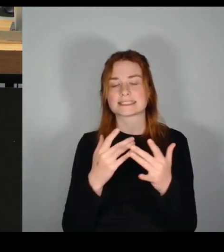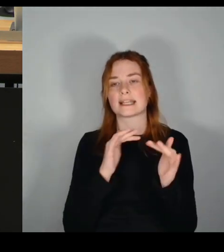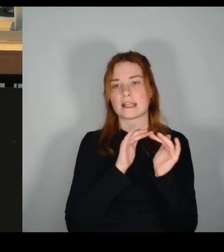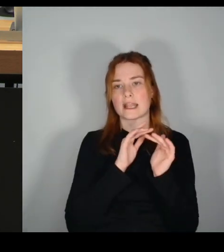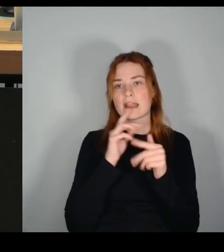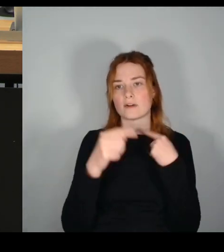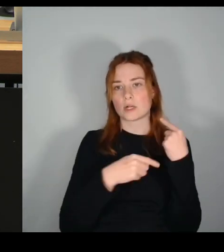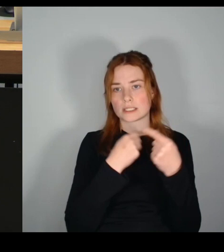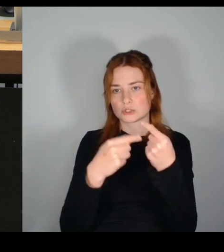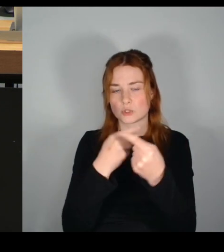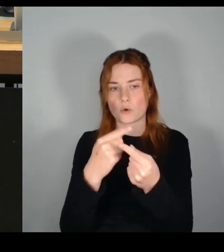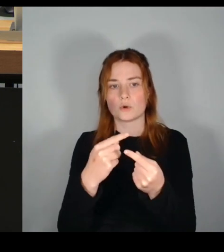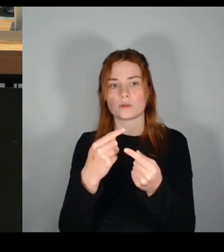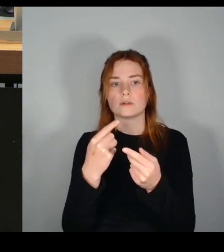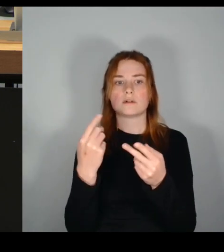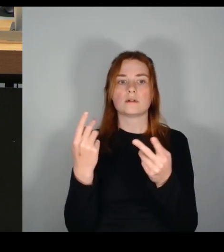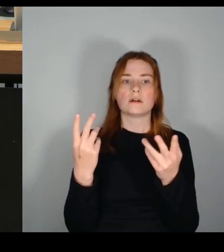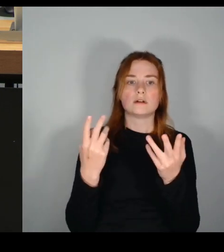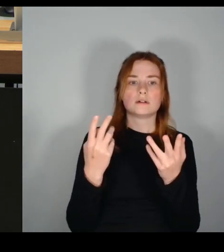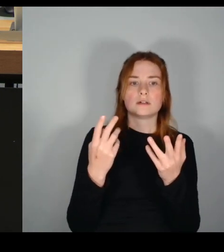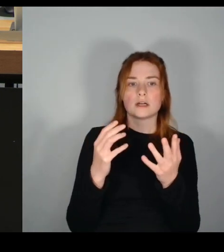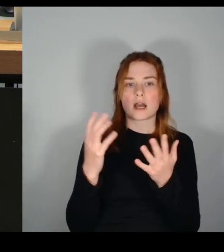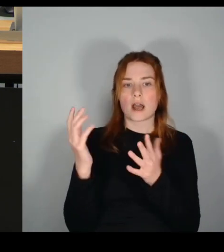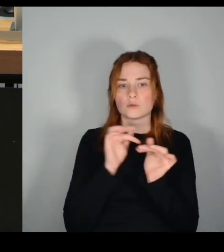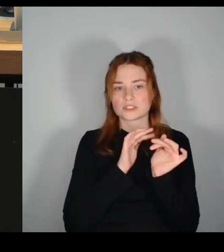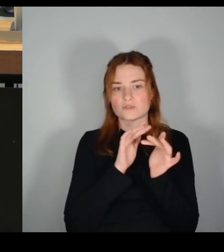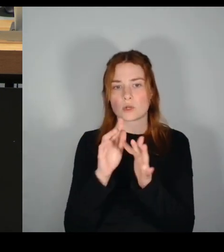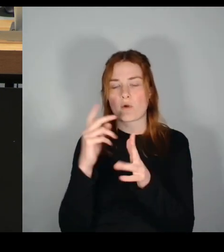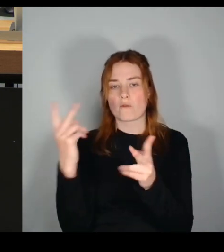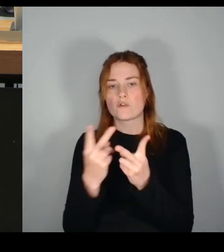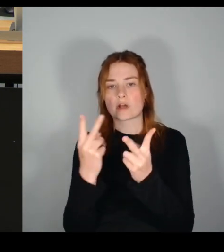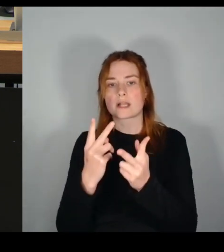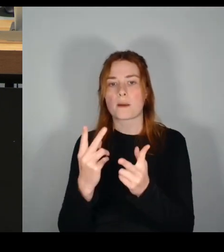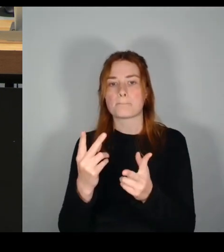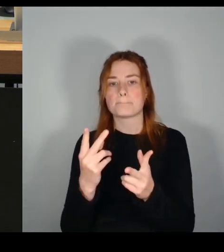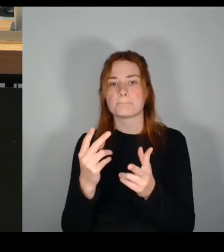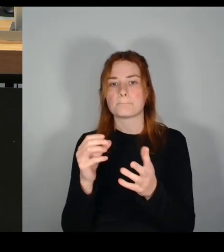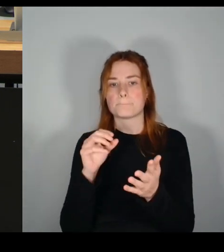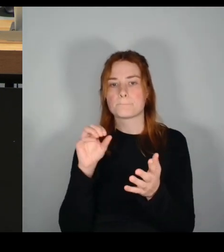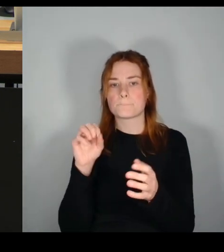und privater Förderungen Ich sage nur Alles, was uns in Berlin weiterbringt, unterstützen wir.